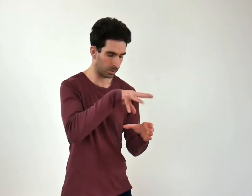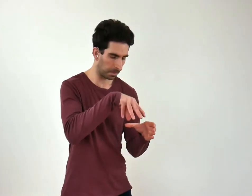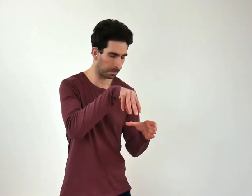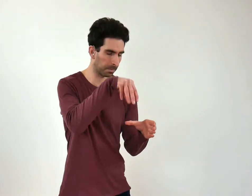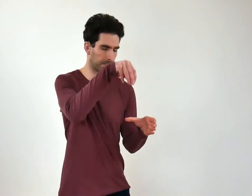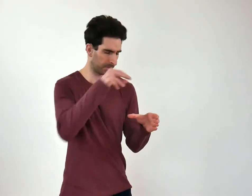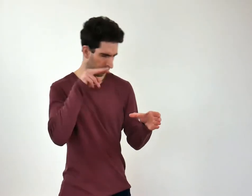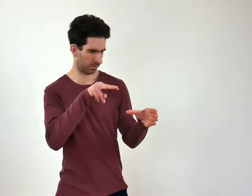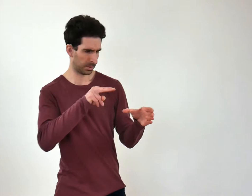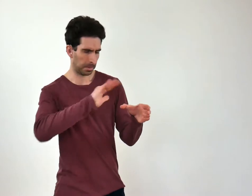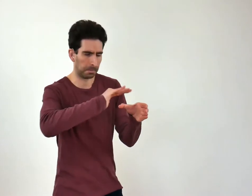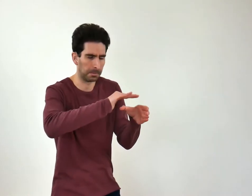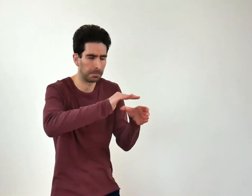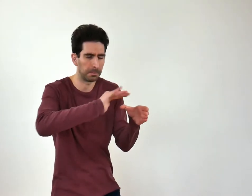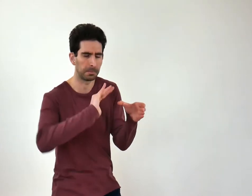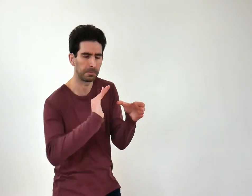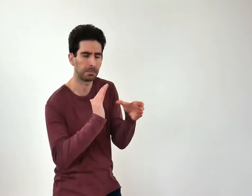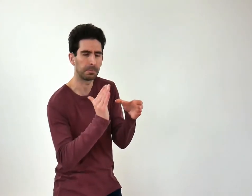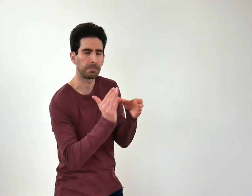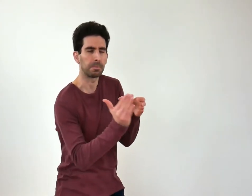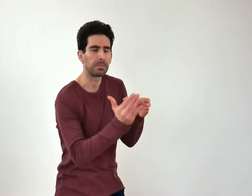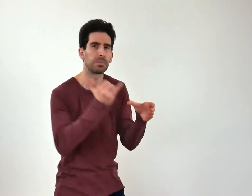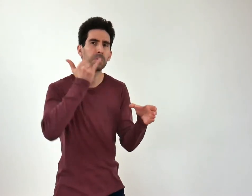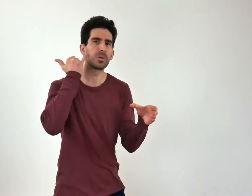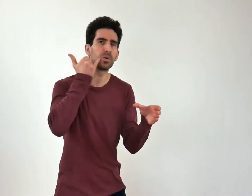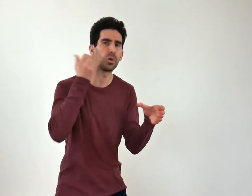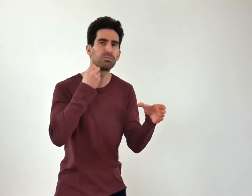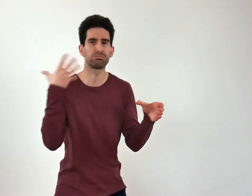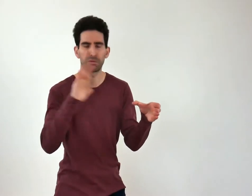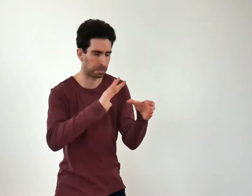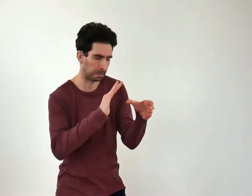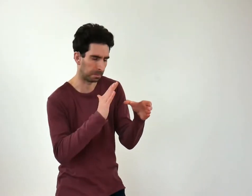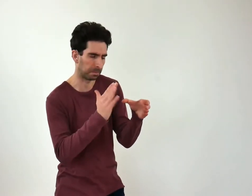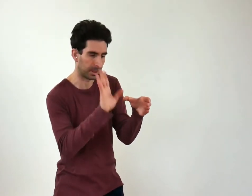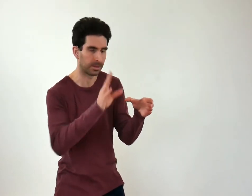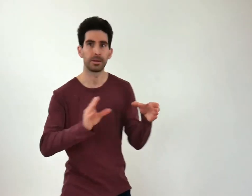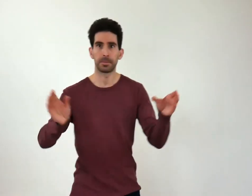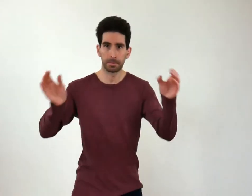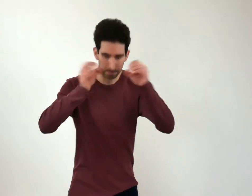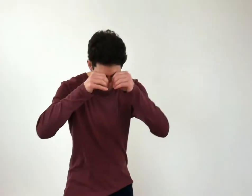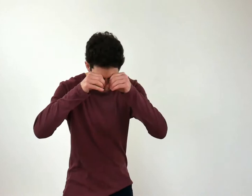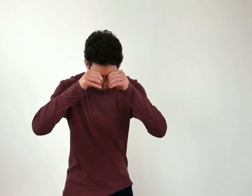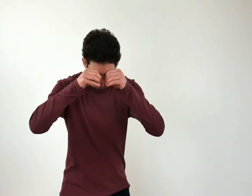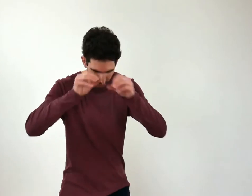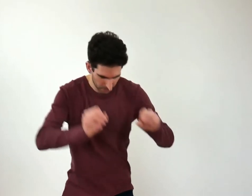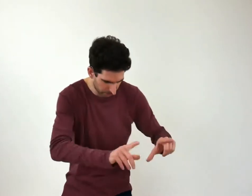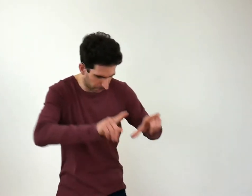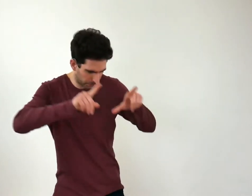La mayonnaise, jaune ou blanche, paraît lisse. Mais au microscope...